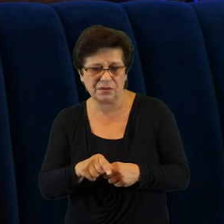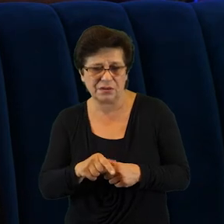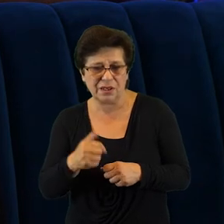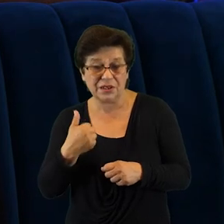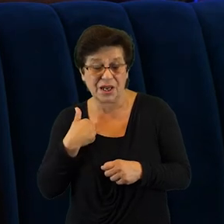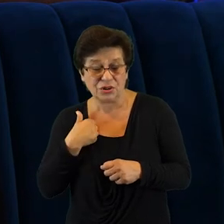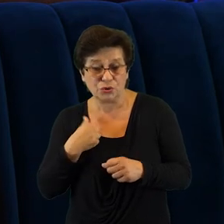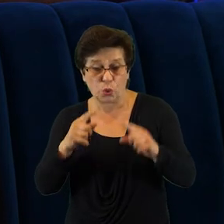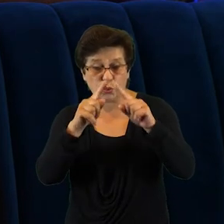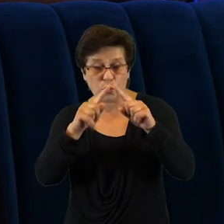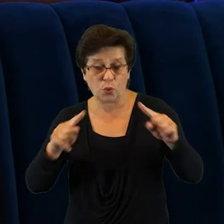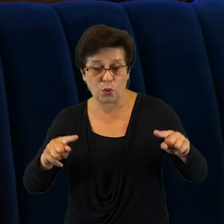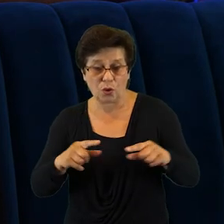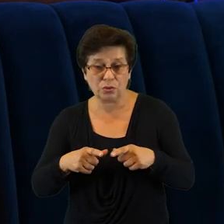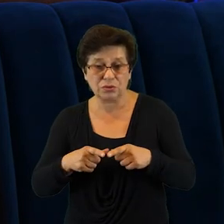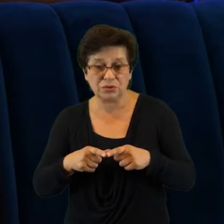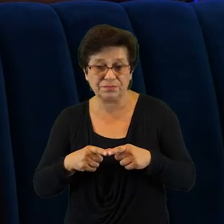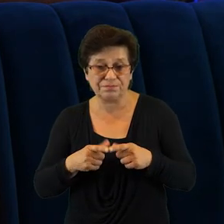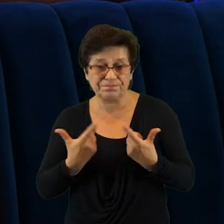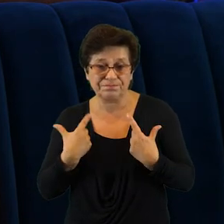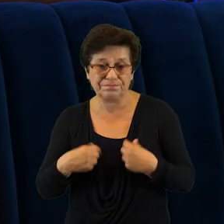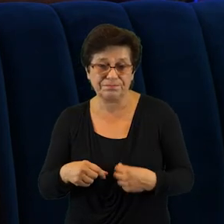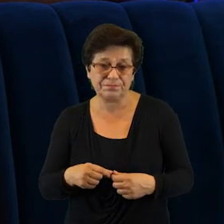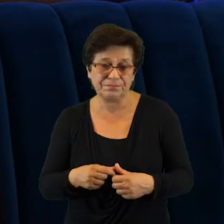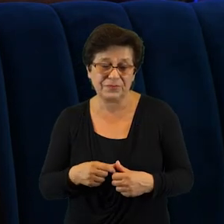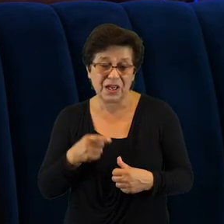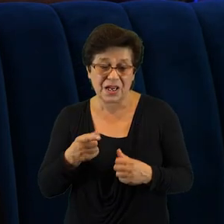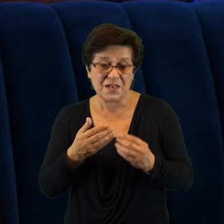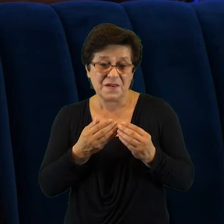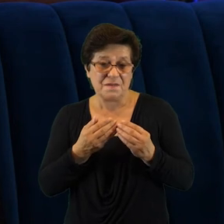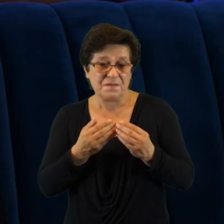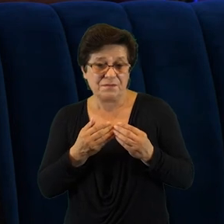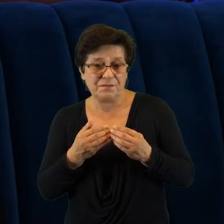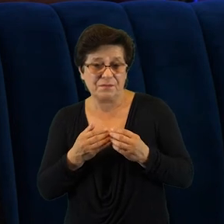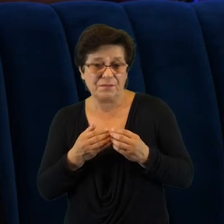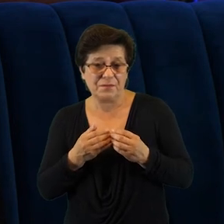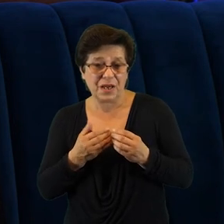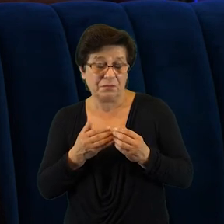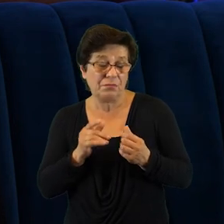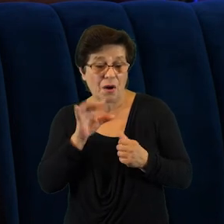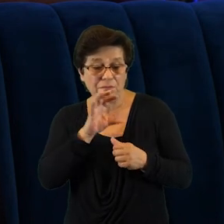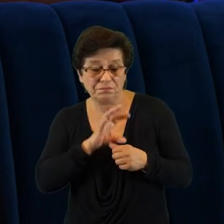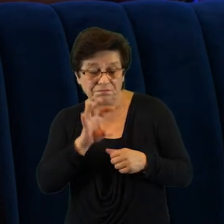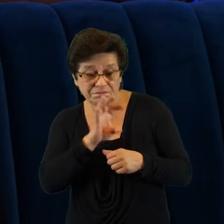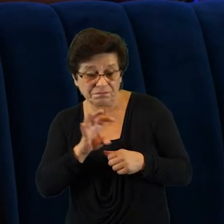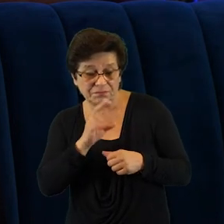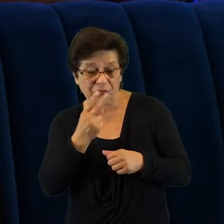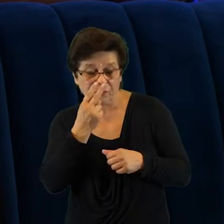Ona właściwie jest więcej niż zafascynowana Morską. One się spotykają.